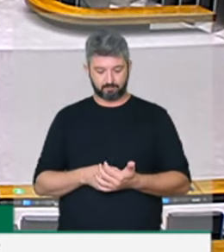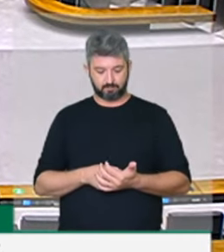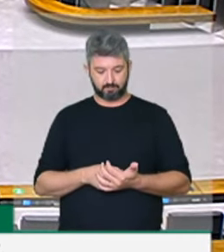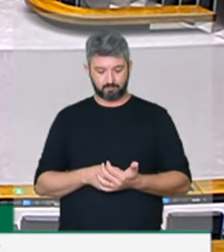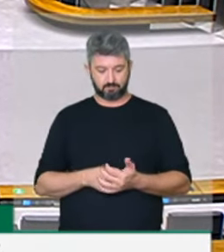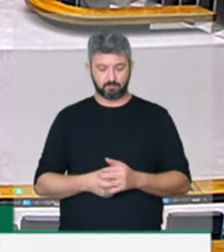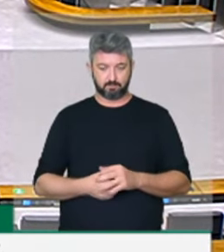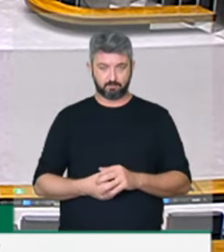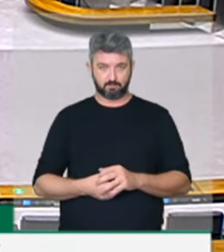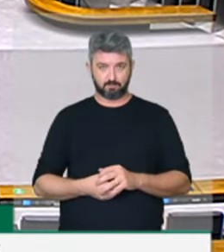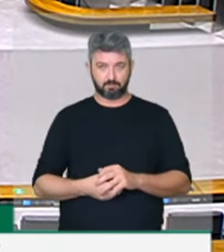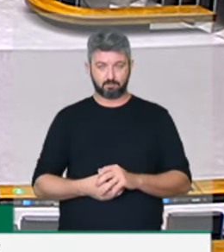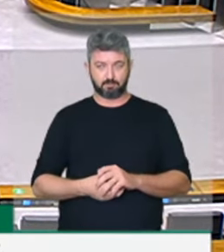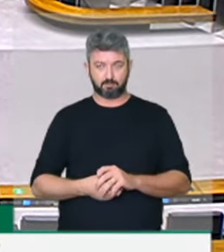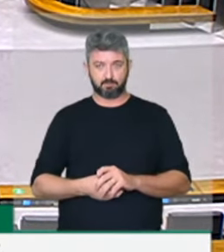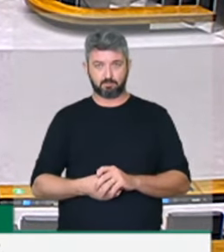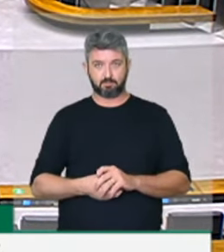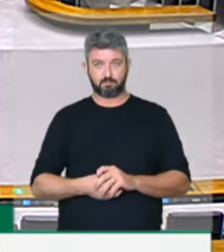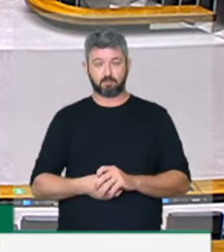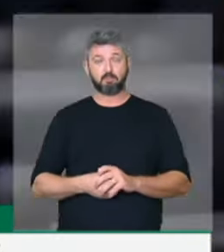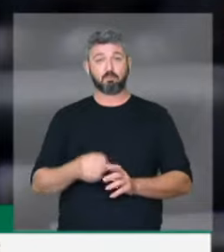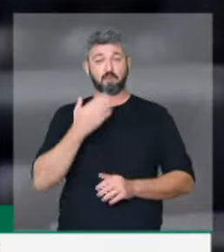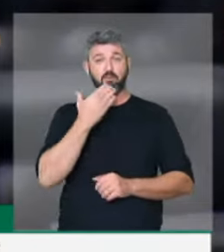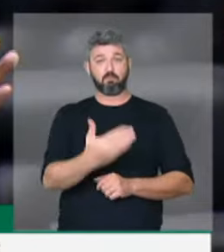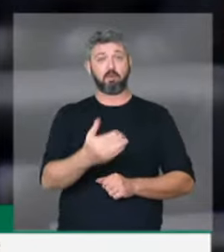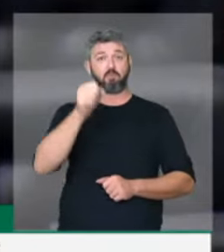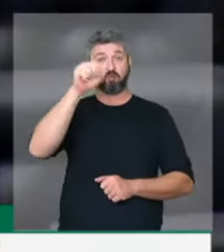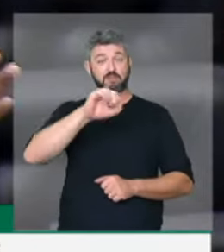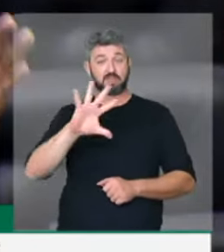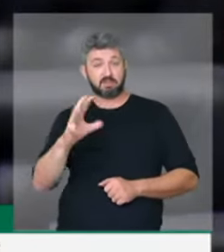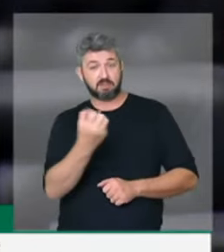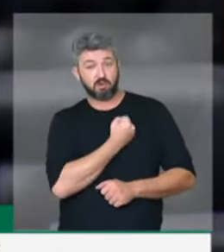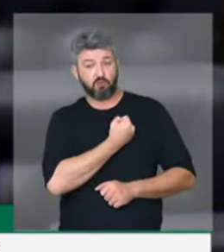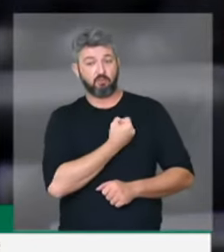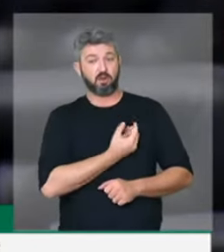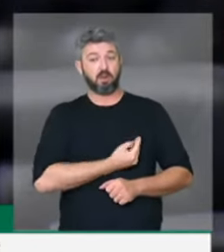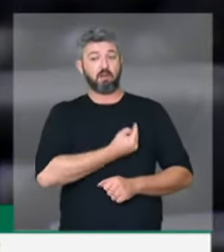SALVA. E NÓS-- SALVARMOS A VIDA DOS BRASILEIROS NESSE MOMENTO DE PANDEMIA QUE O BRASIL ESTÁ VIVENDO. CUSTE